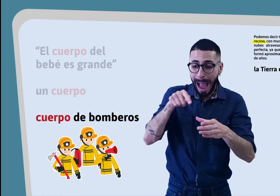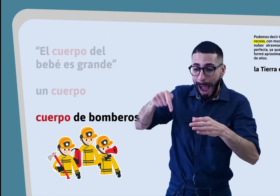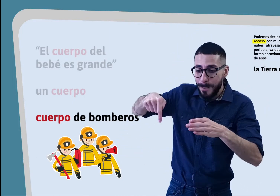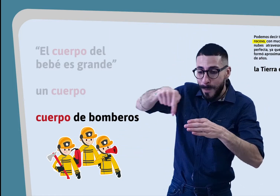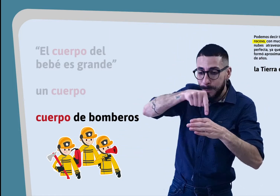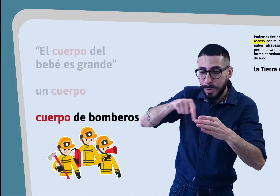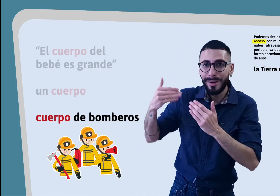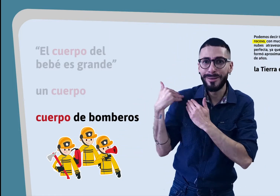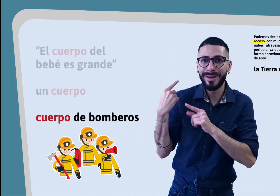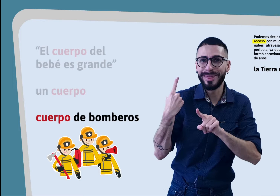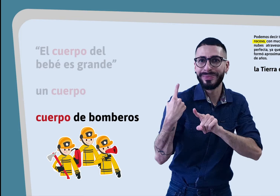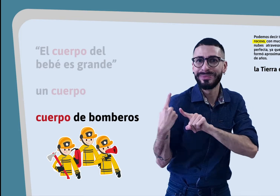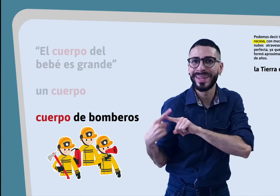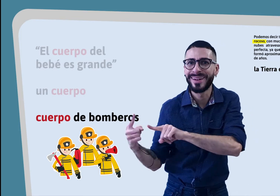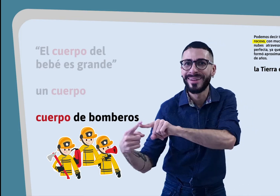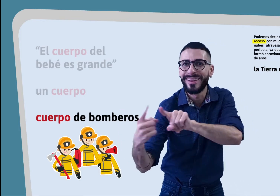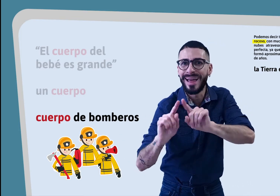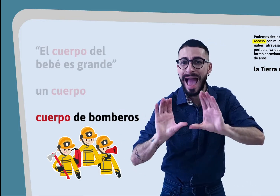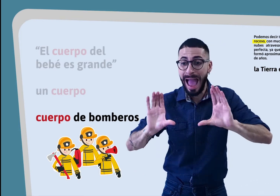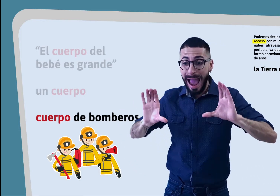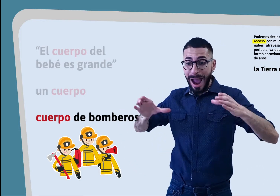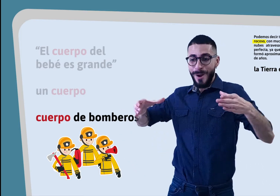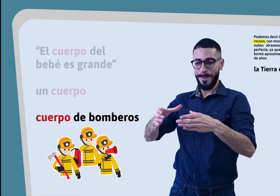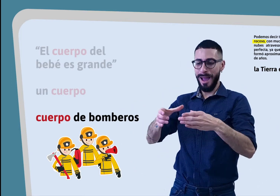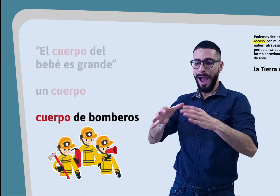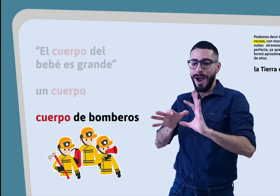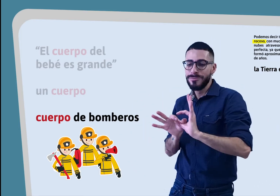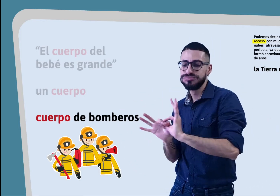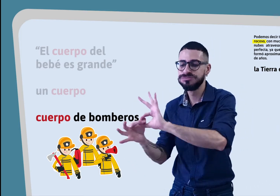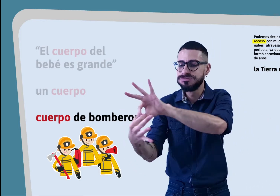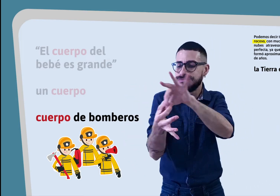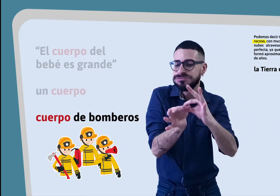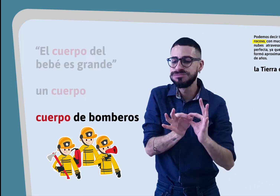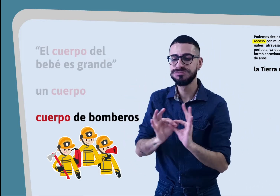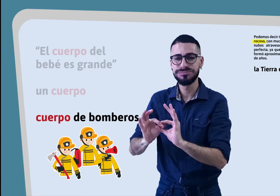Cada uno de los miembros del grupo tiene diversas funciones especiales,